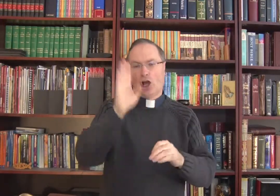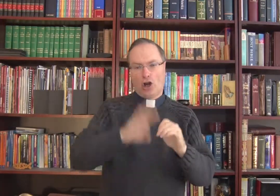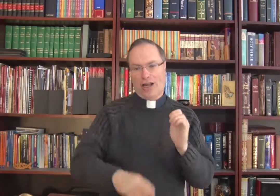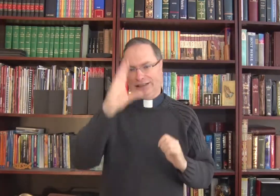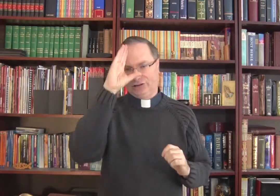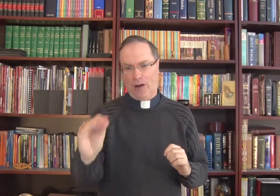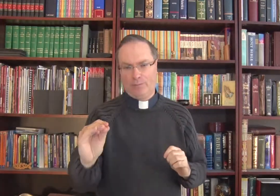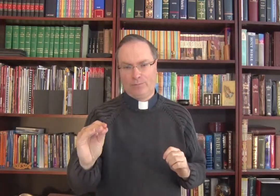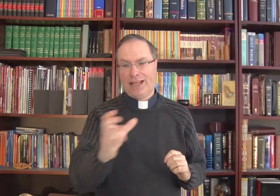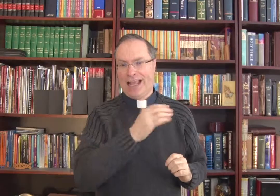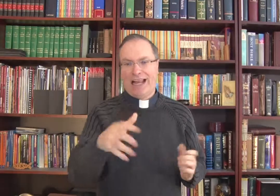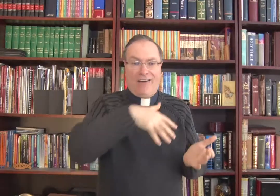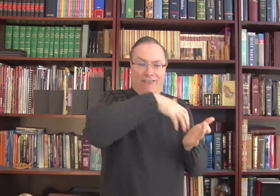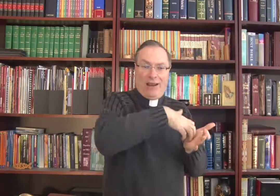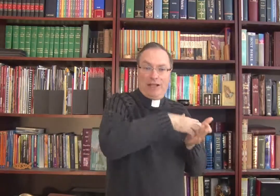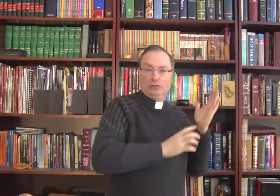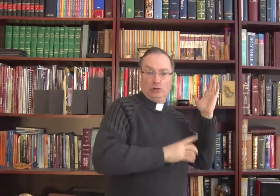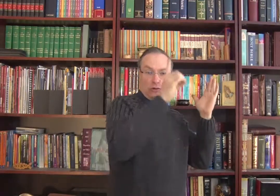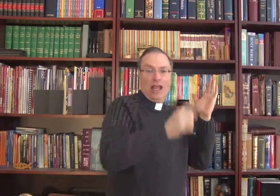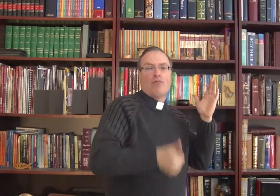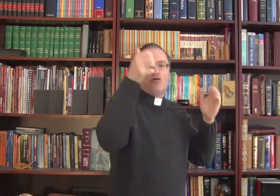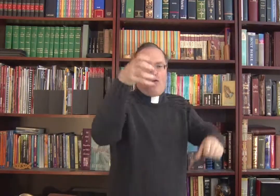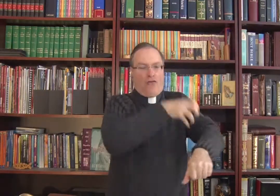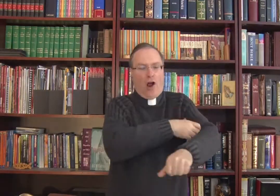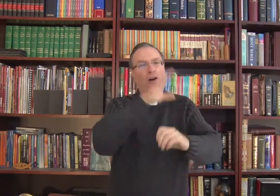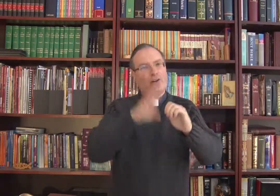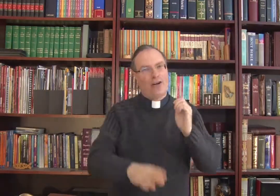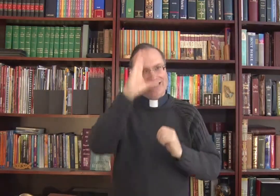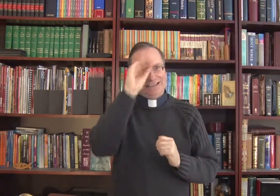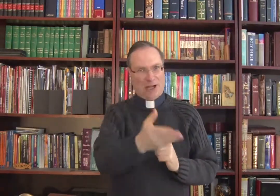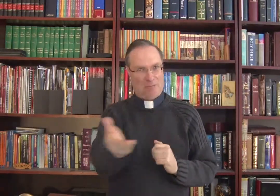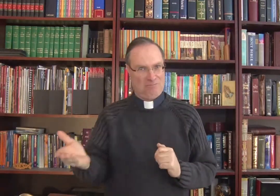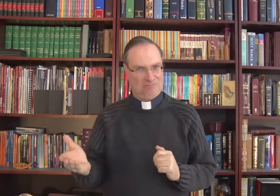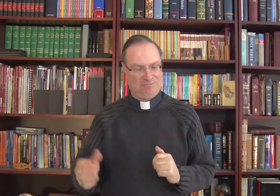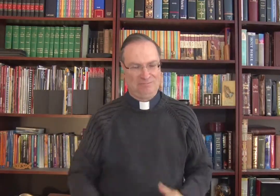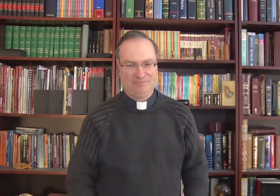que les hommes et la faiblesse de Dieu est plus forte que les hommes.»